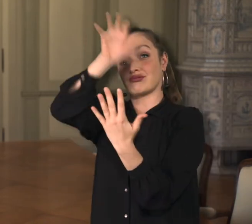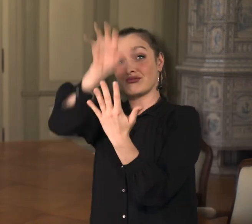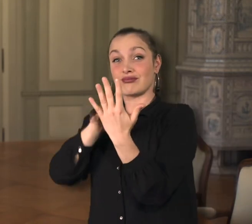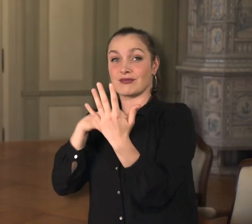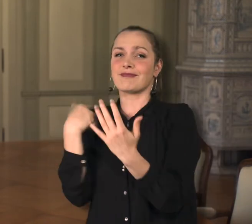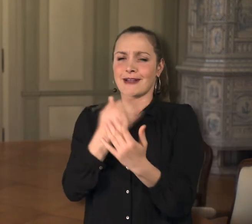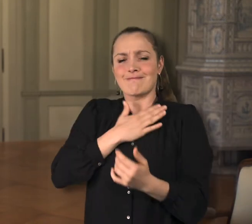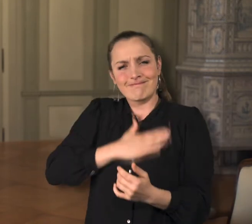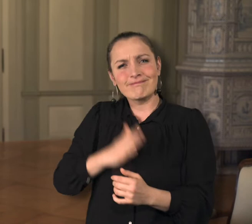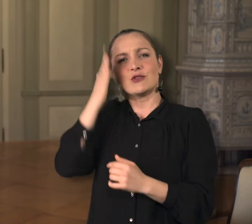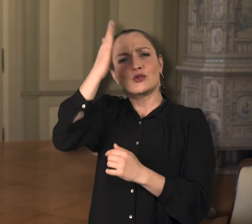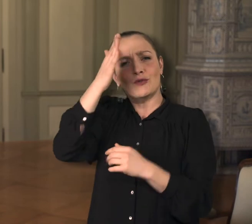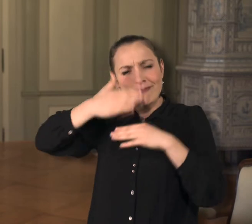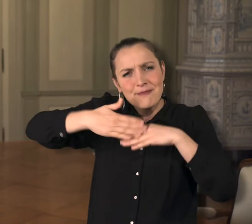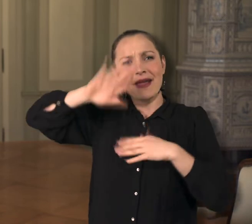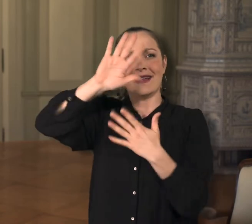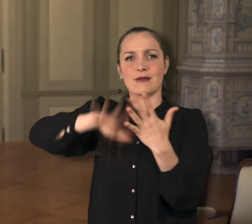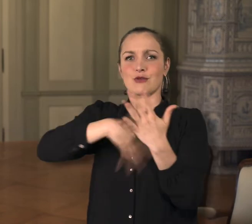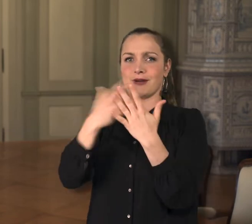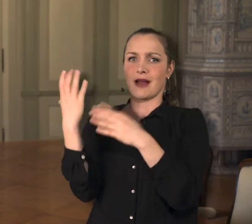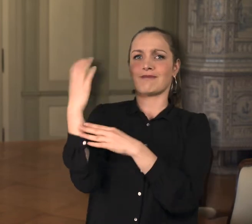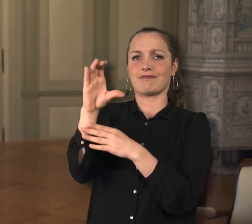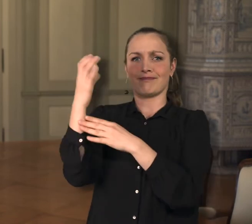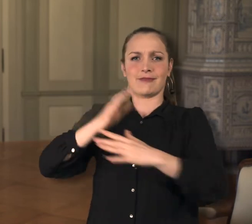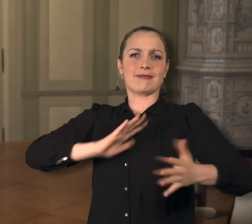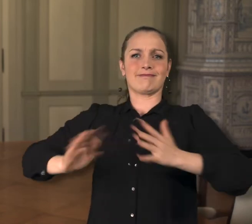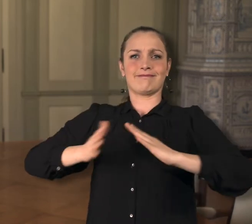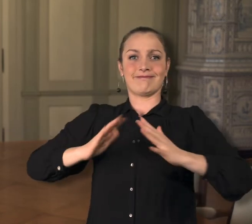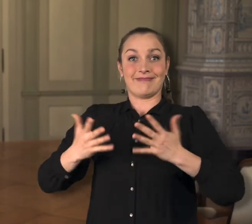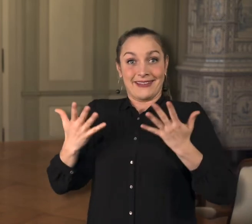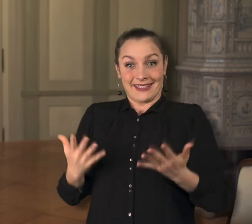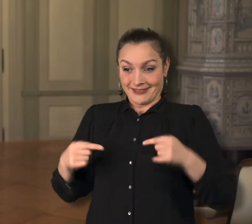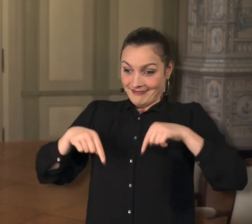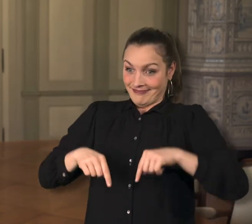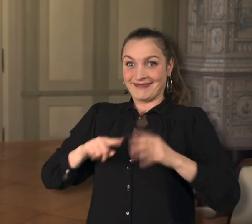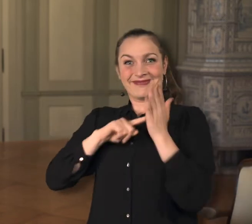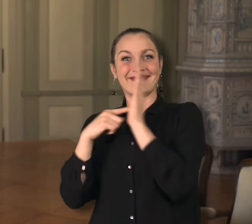Wir möchten jedoch künftig vermehrt auch Informationen in Gebärdensprache zur Verfügung stellen.